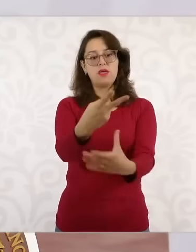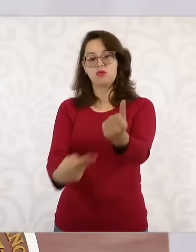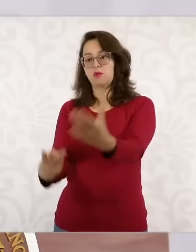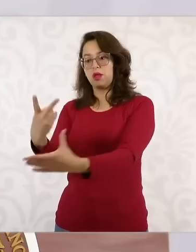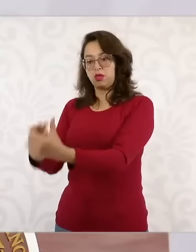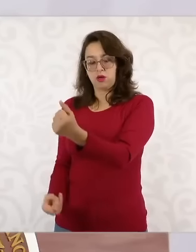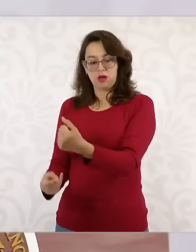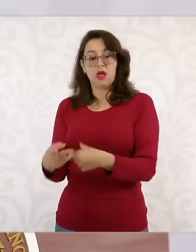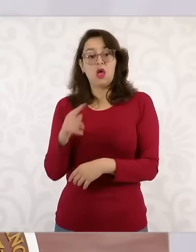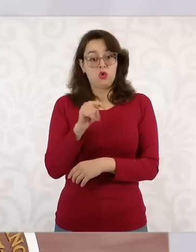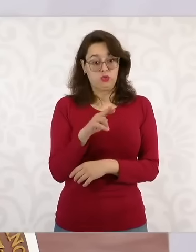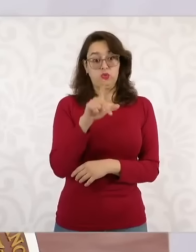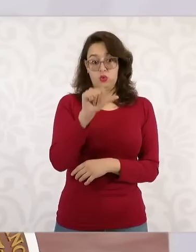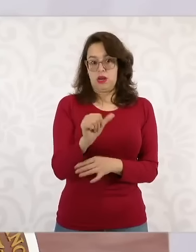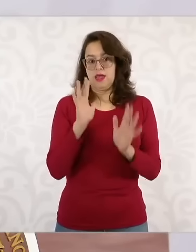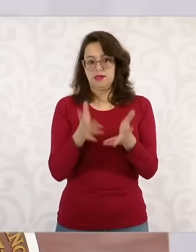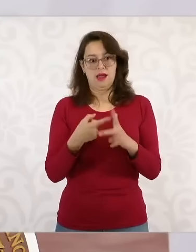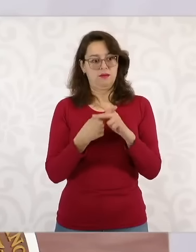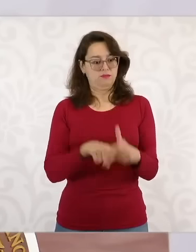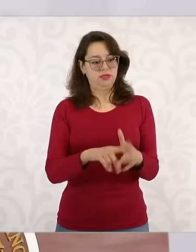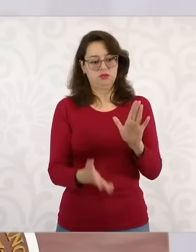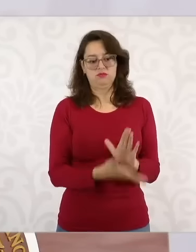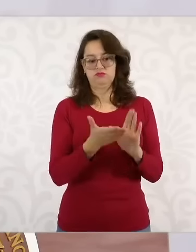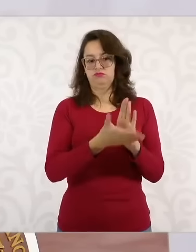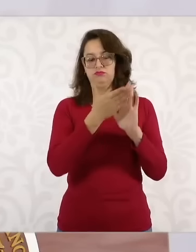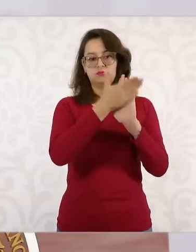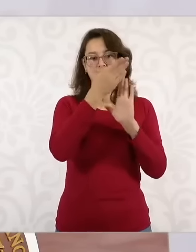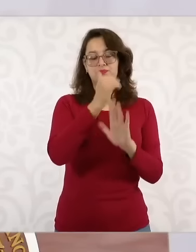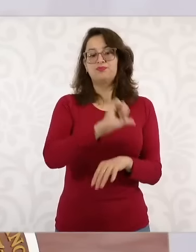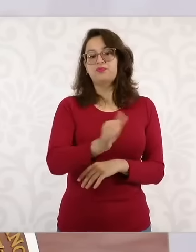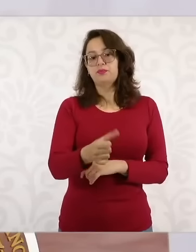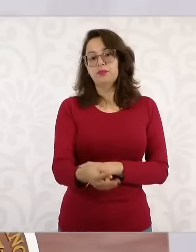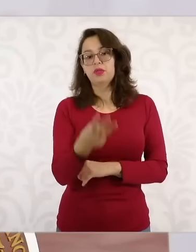en el caso de Tula ya está la construcción y las otros y las otras tres plantas que es Mazatlán,